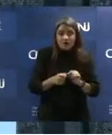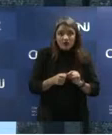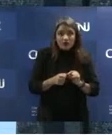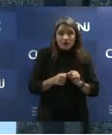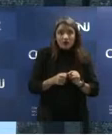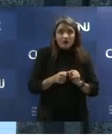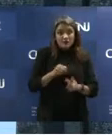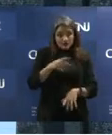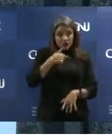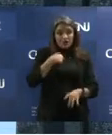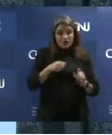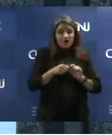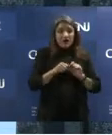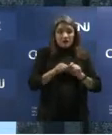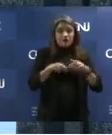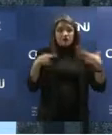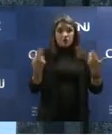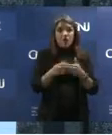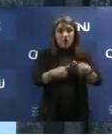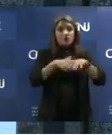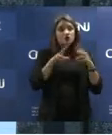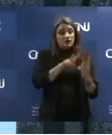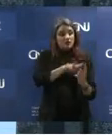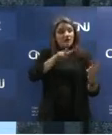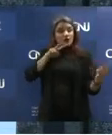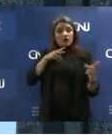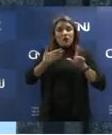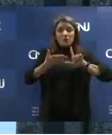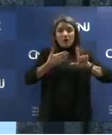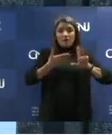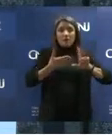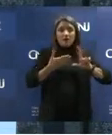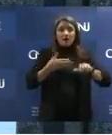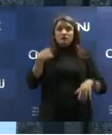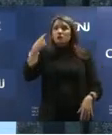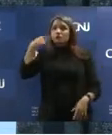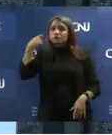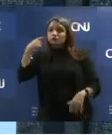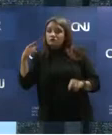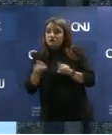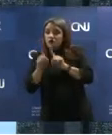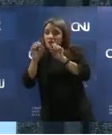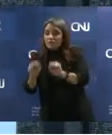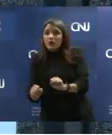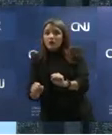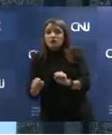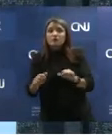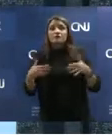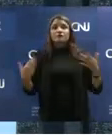Eu não vou proibir advogado de fazer a audiência por videoconferência. Então, se nós, dos tribunais, dos tribunais,